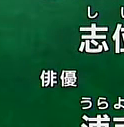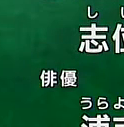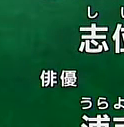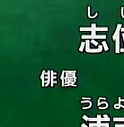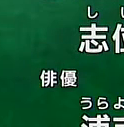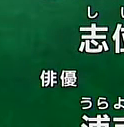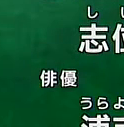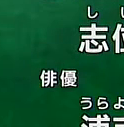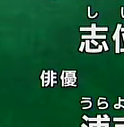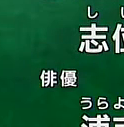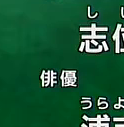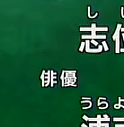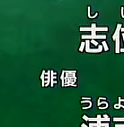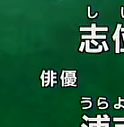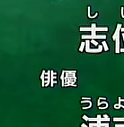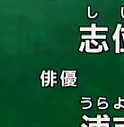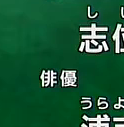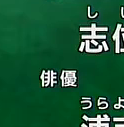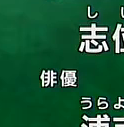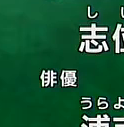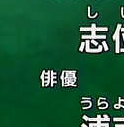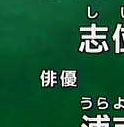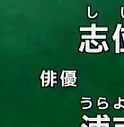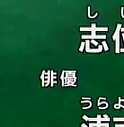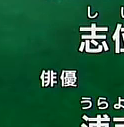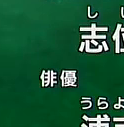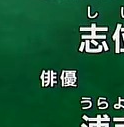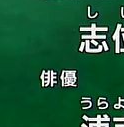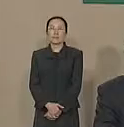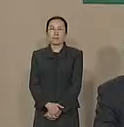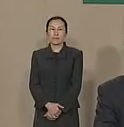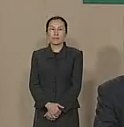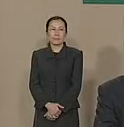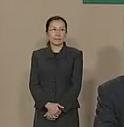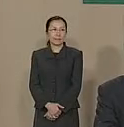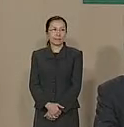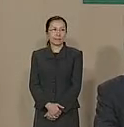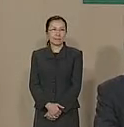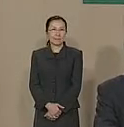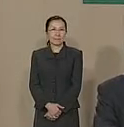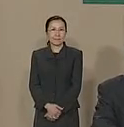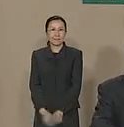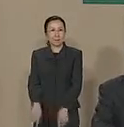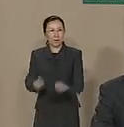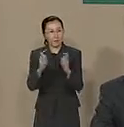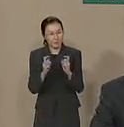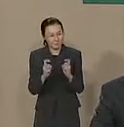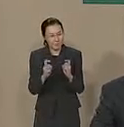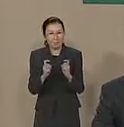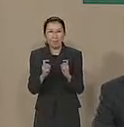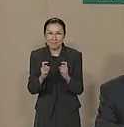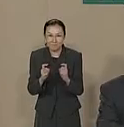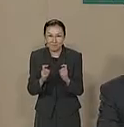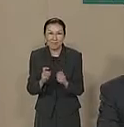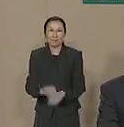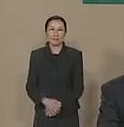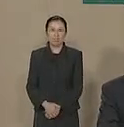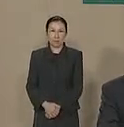俳優の浦吉ゆかさんです (浦吉) 志位さんこんにちは (志位) こんにちは (浦吉) 志位さん